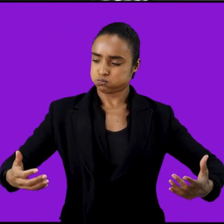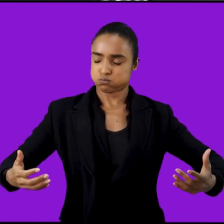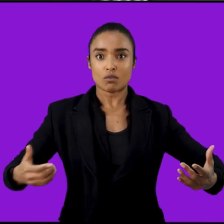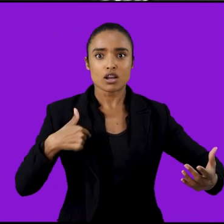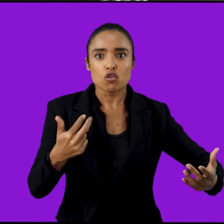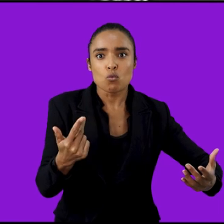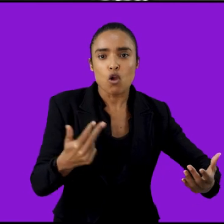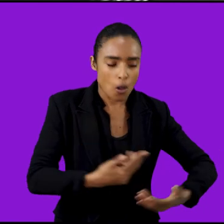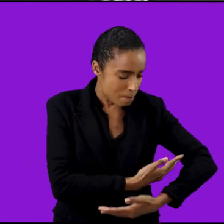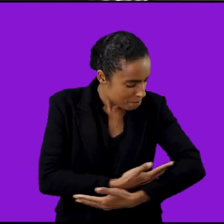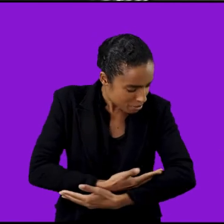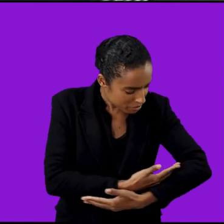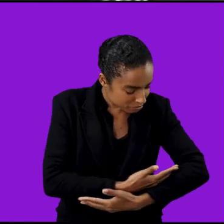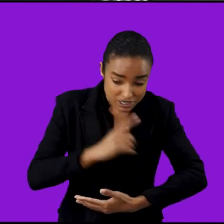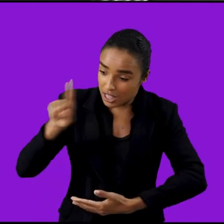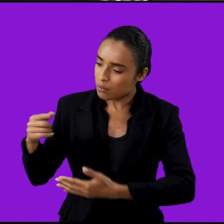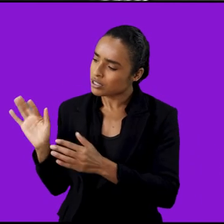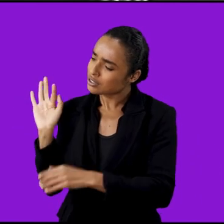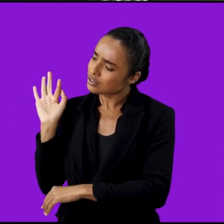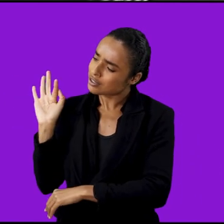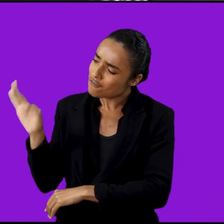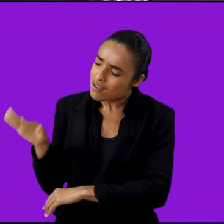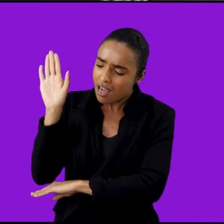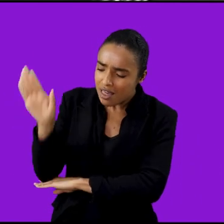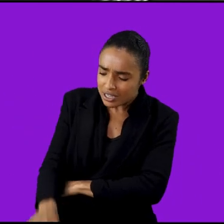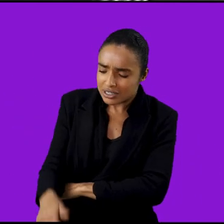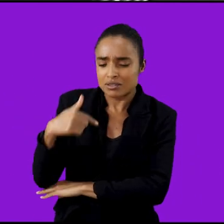É, um bebê, né? Nóis foi comer aquela jaca no final da tarde. Mas eu fiquei andando